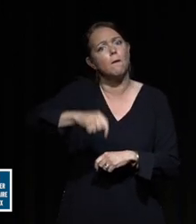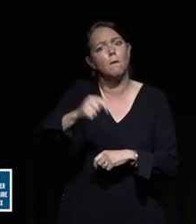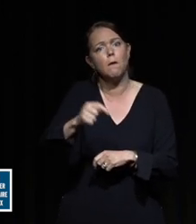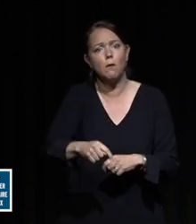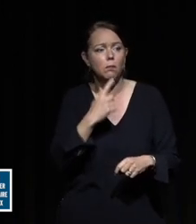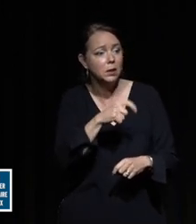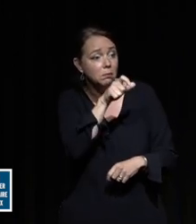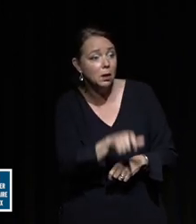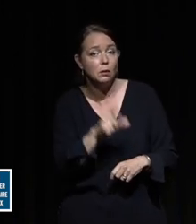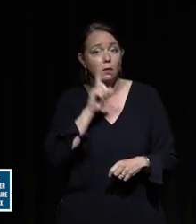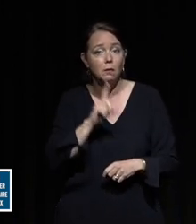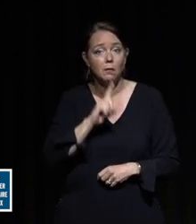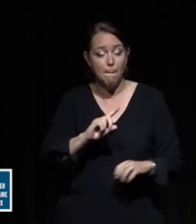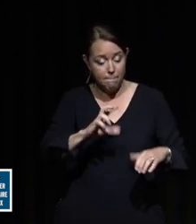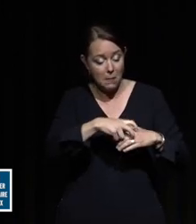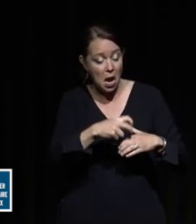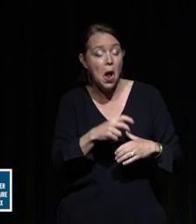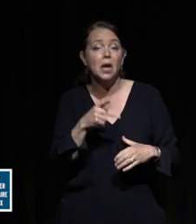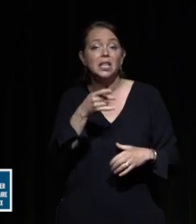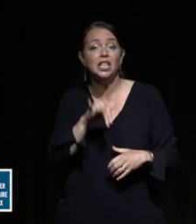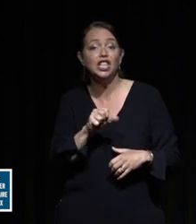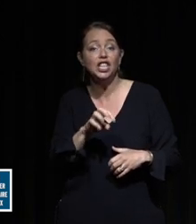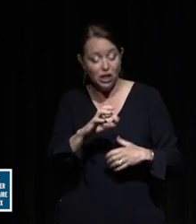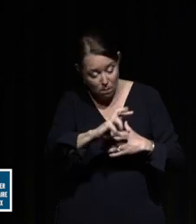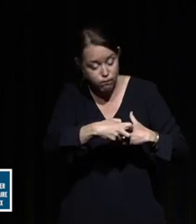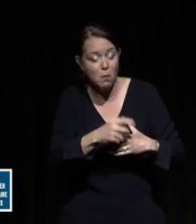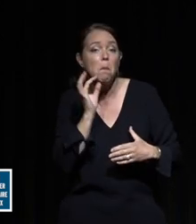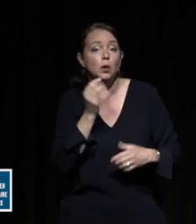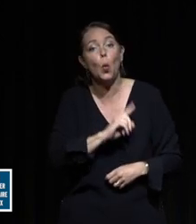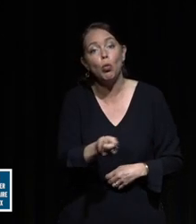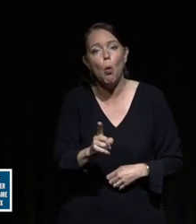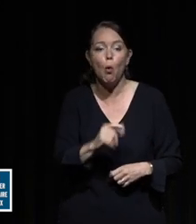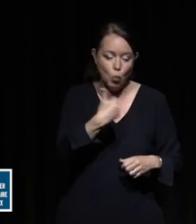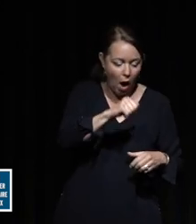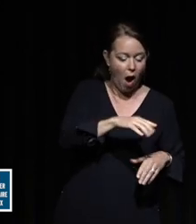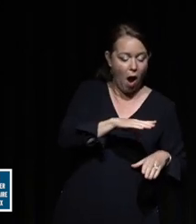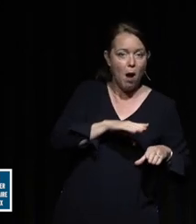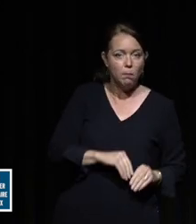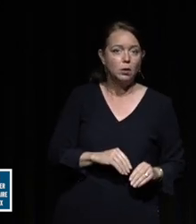kyste peu importants endométriose hic unilatéral c'est toute la discussion médical des réunions